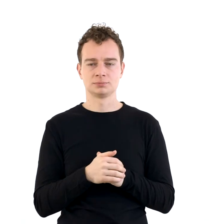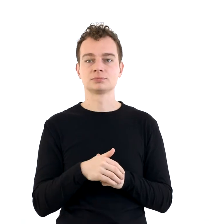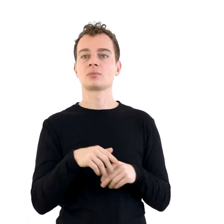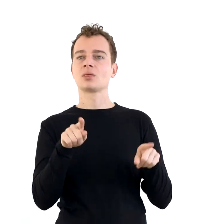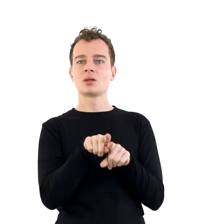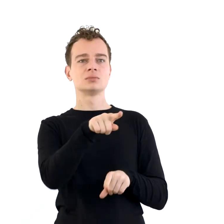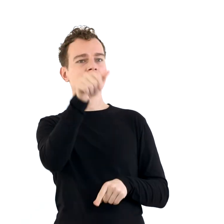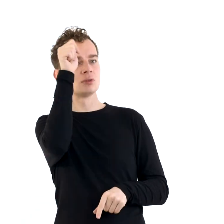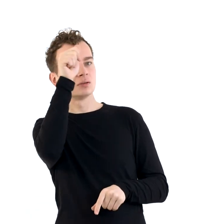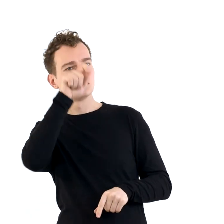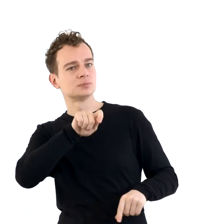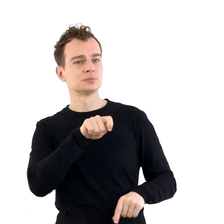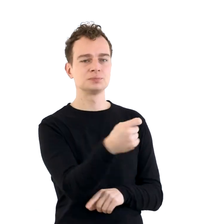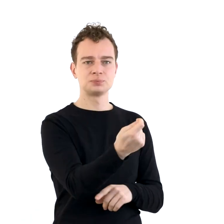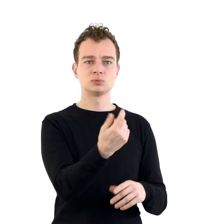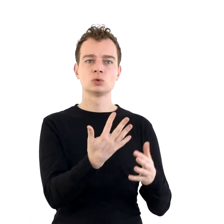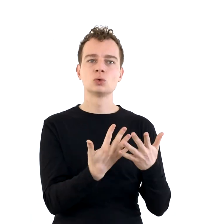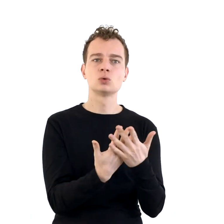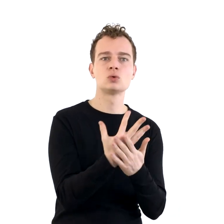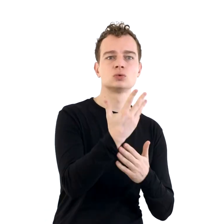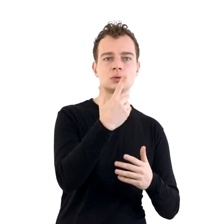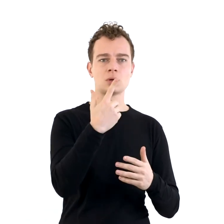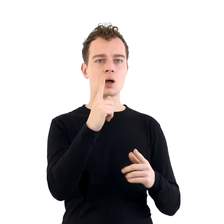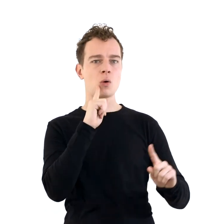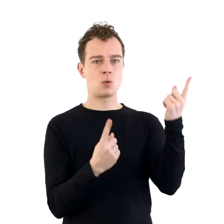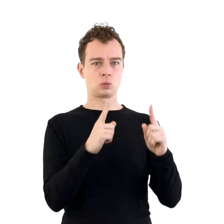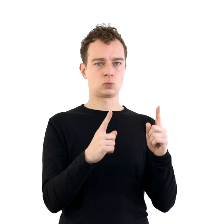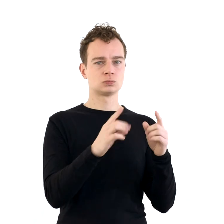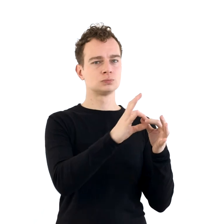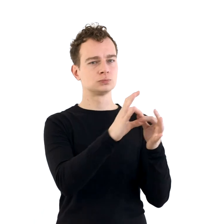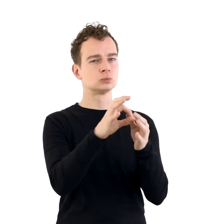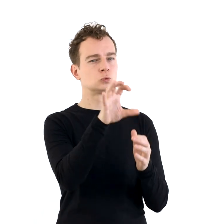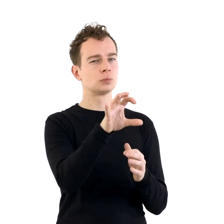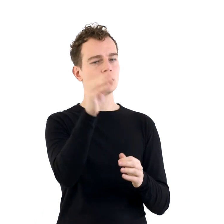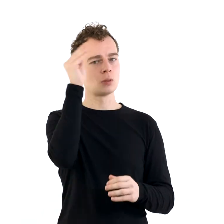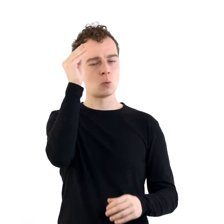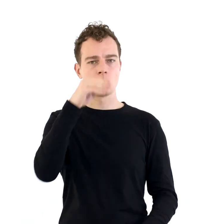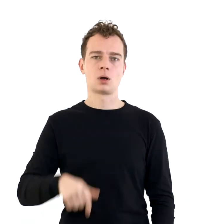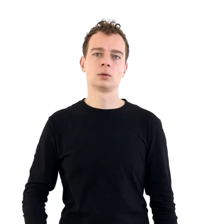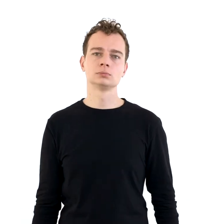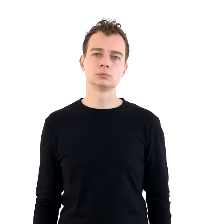a obecnie są nazywane „ogrodem botanicznym”.